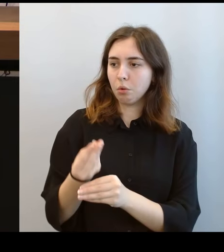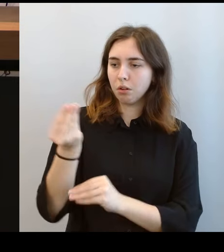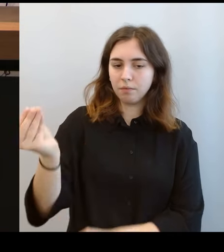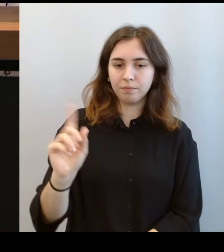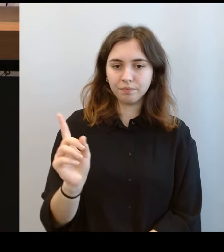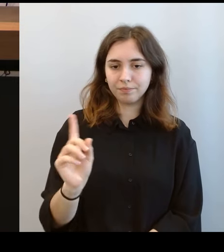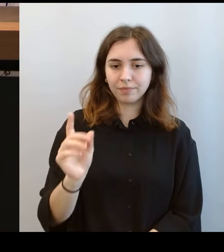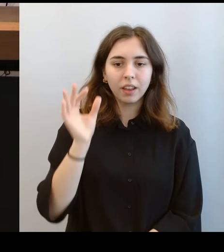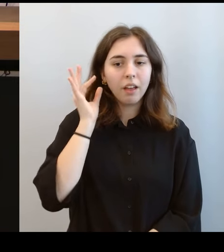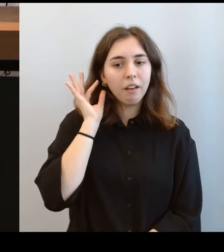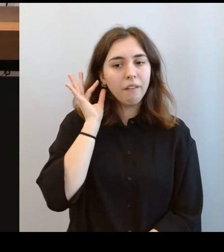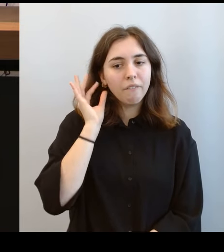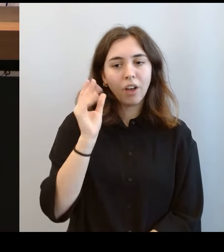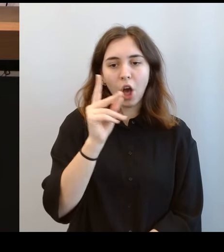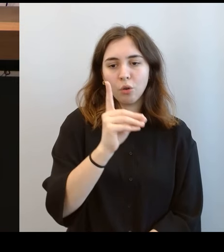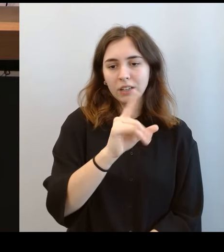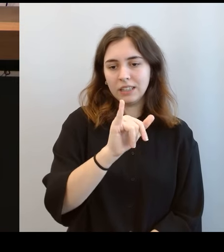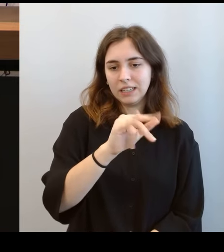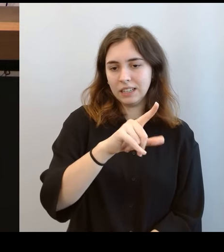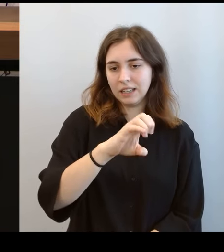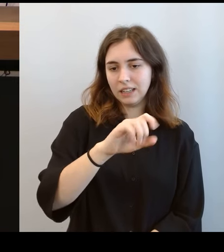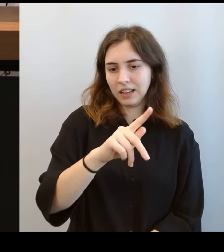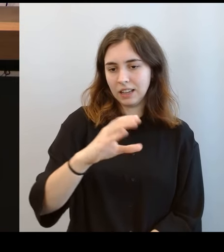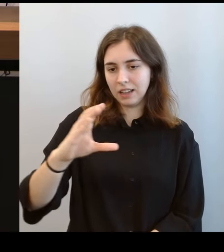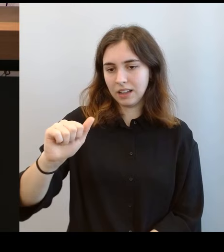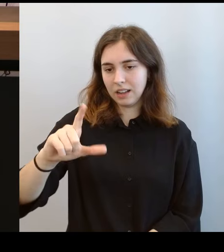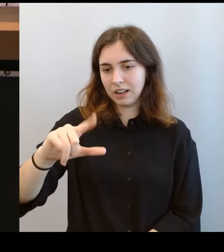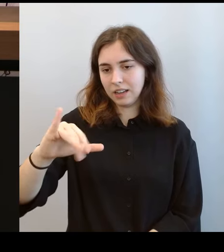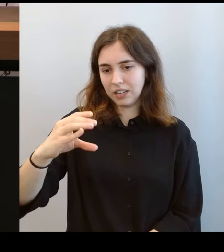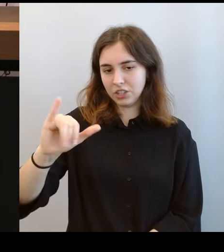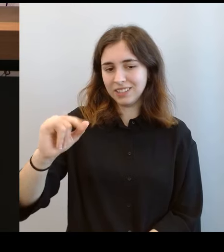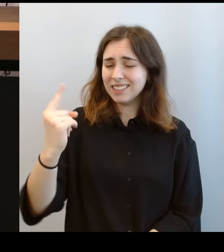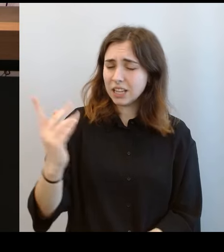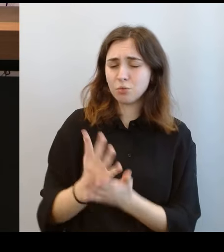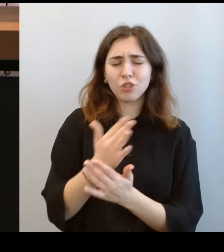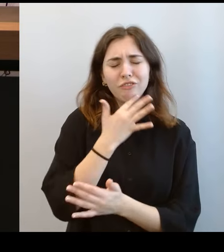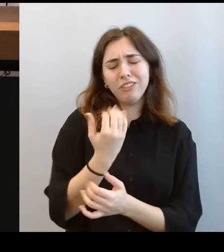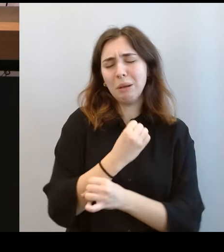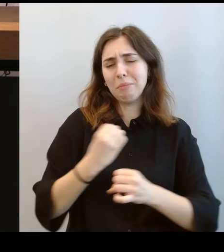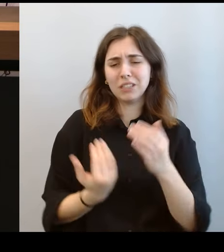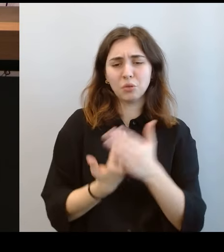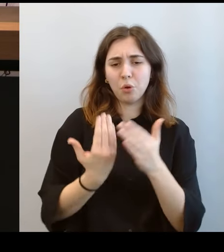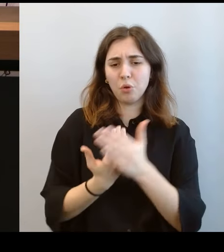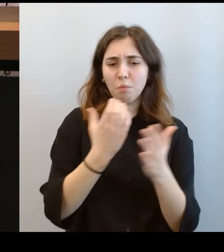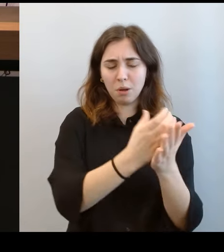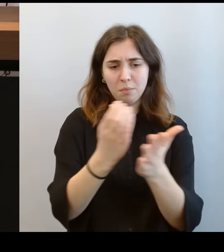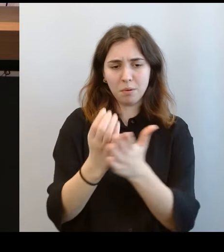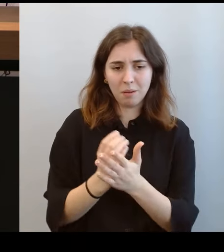Amtszeit eine nennenswerte Anzahl neuer Plätze geschaffen hat. Mit dem Wechsel zu Frau Gothe zog dann Stillstand ein.